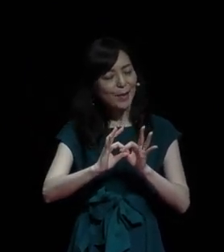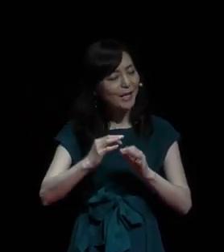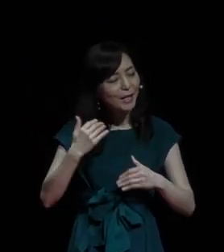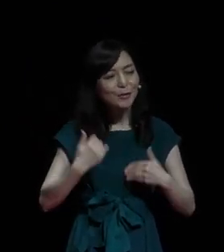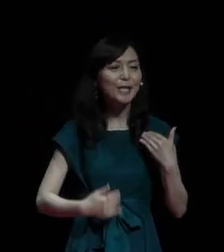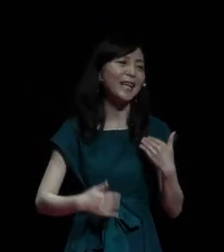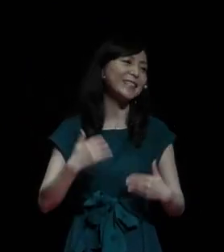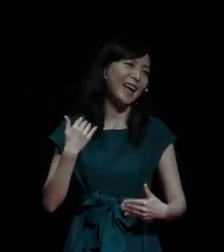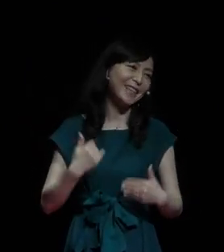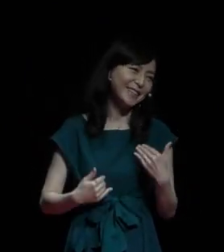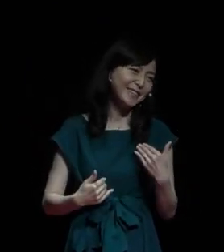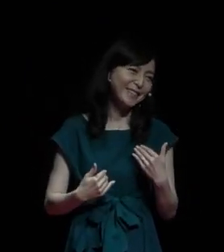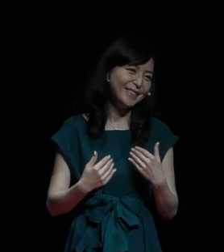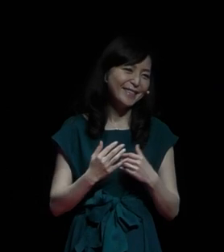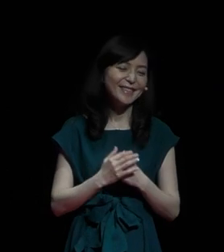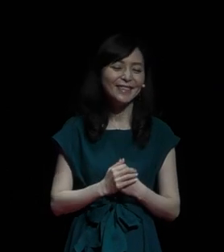esa conexión me hacía muy feliz.